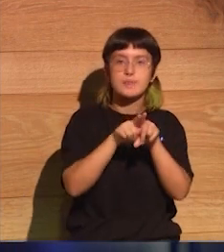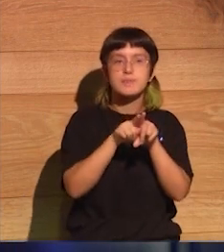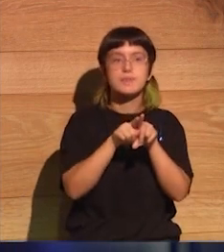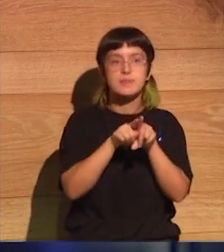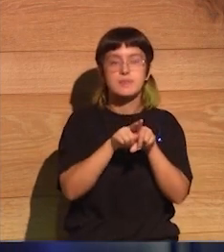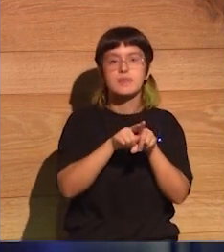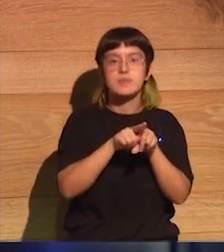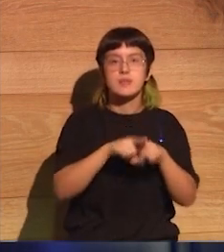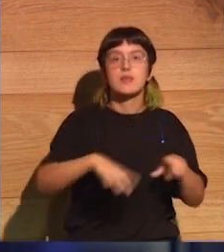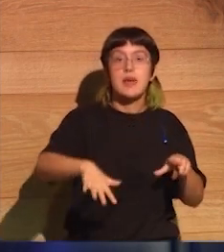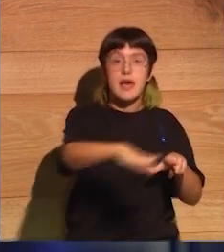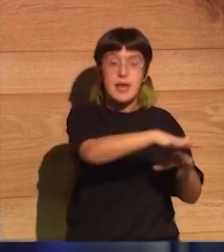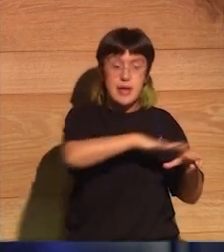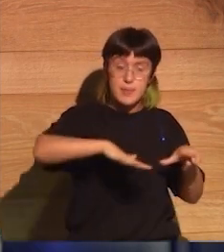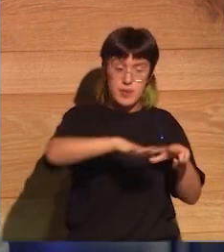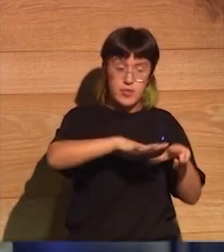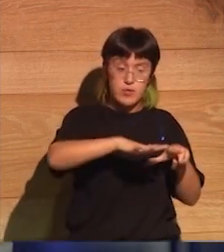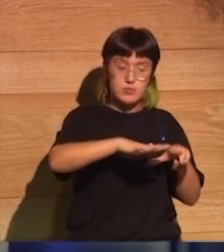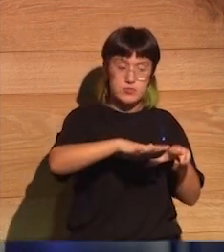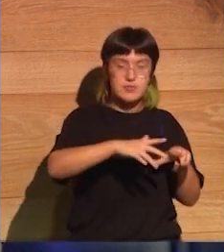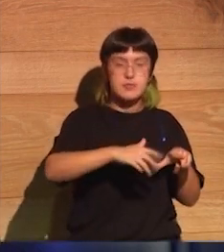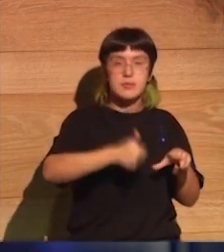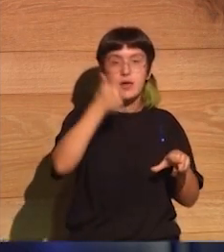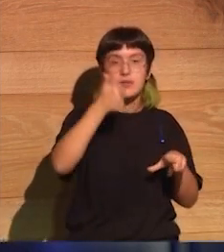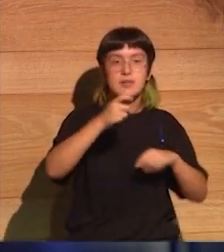olvidarse de esas tareas siempre más engorrosas